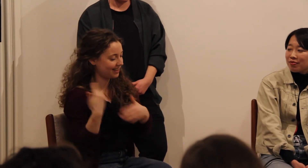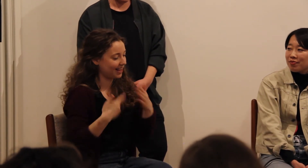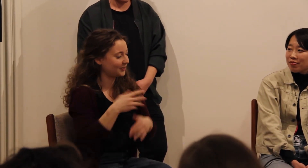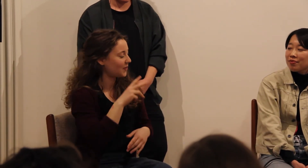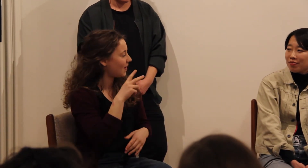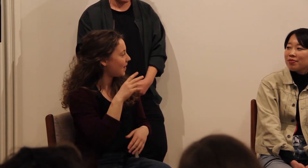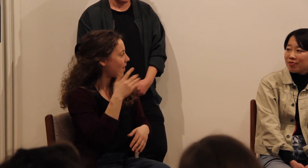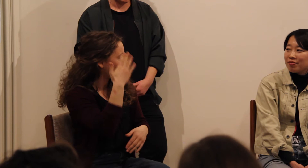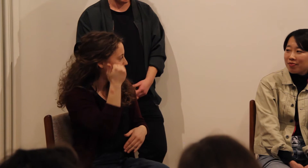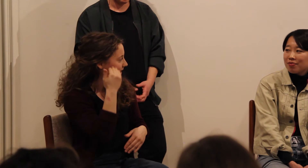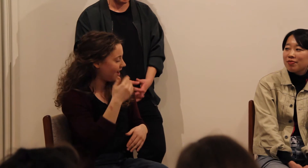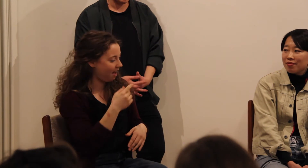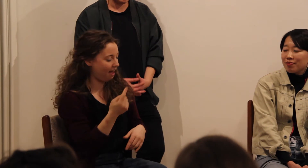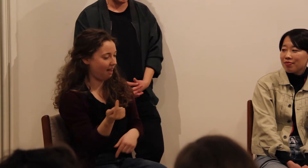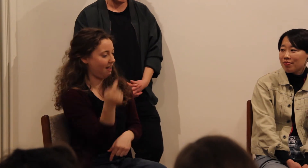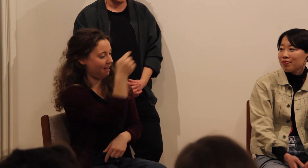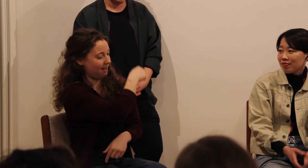Deshalb konnte ich da, wirklich gut anknüpfen.